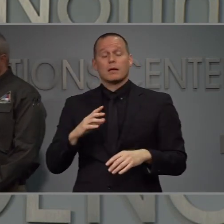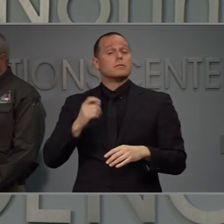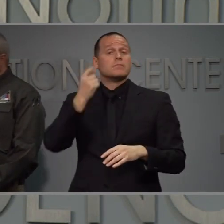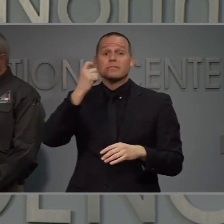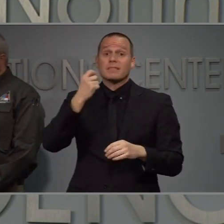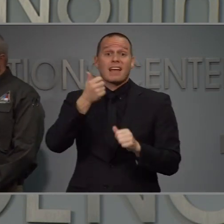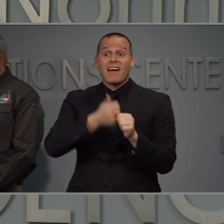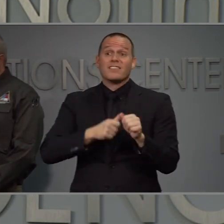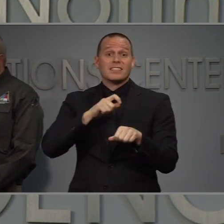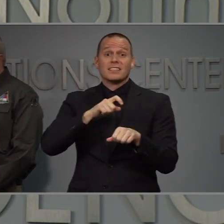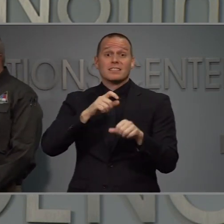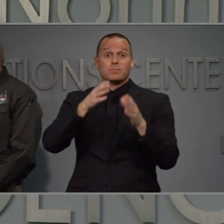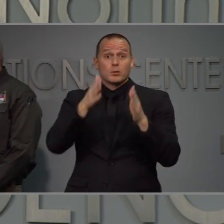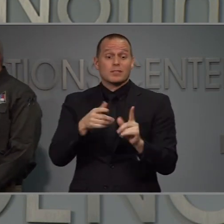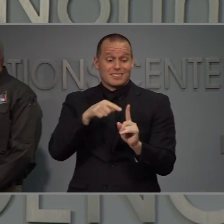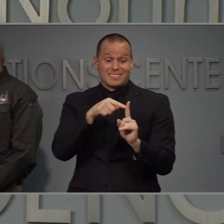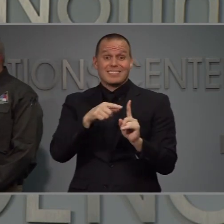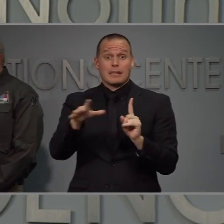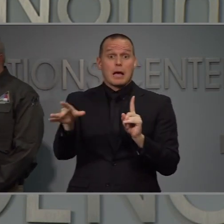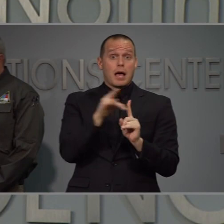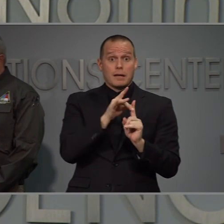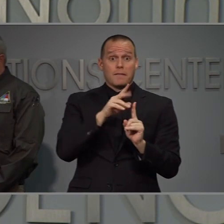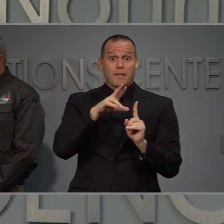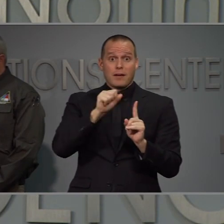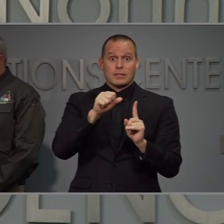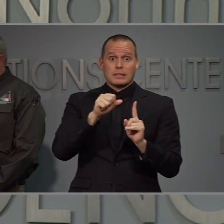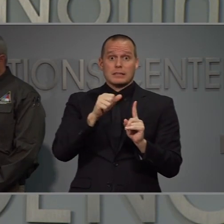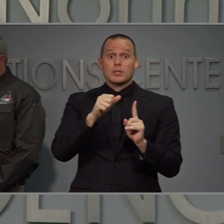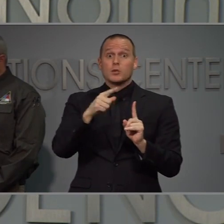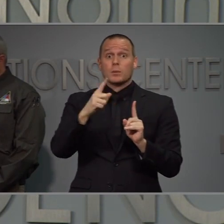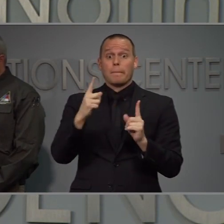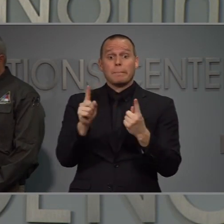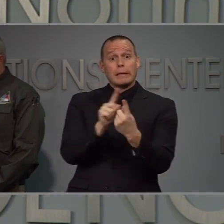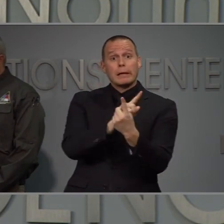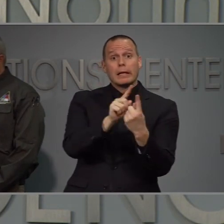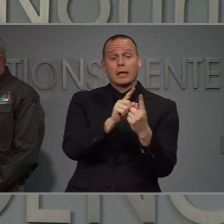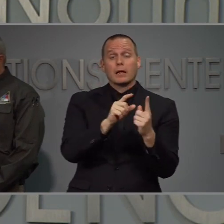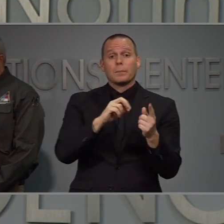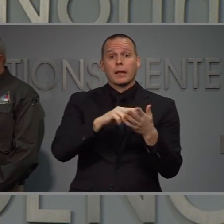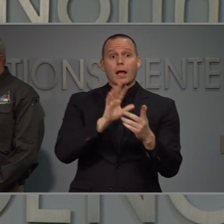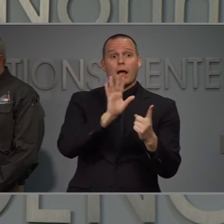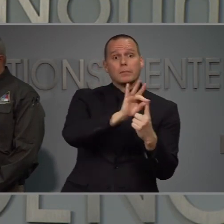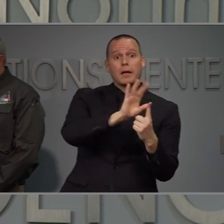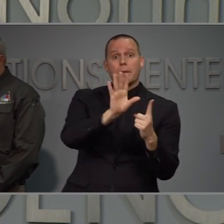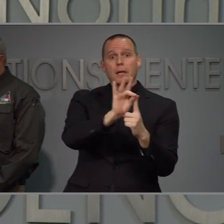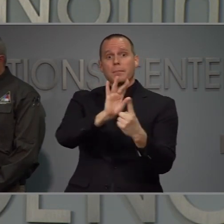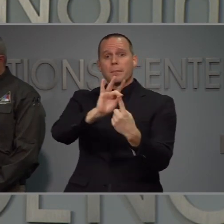Las familias.